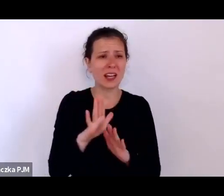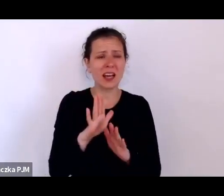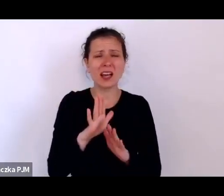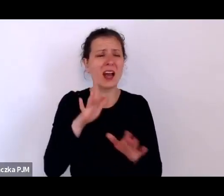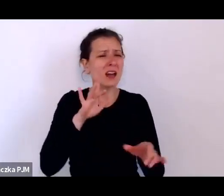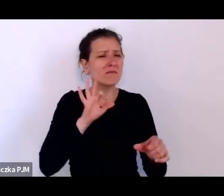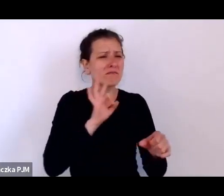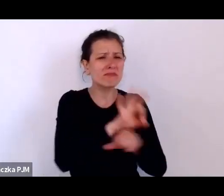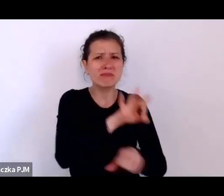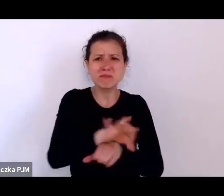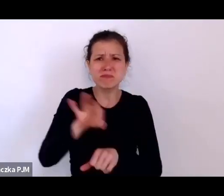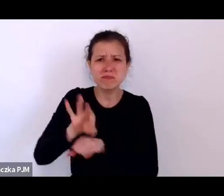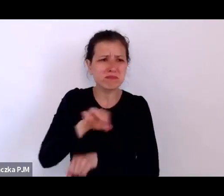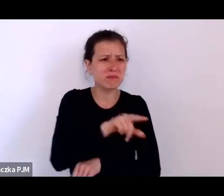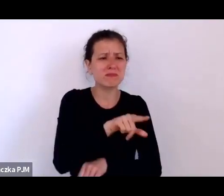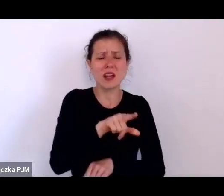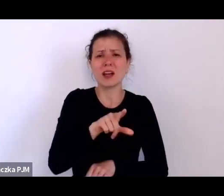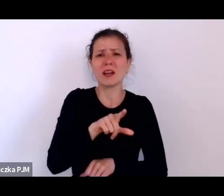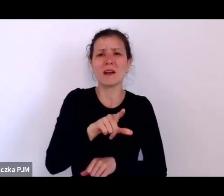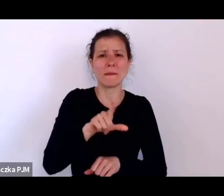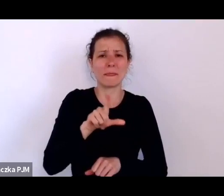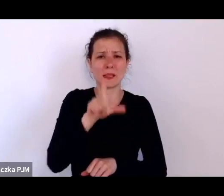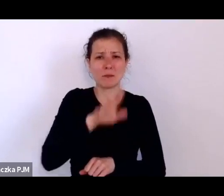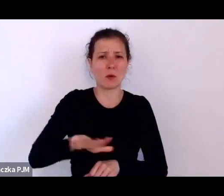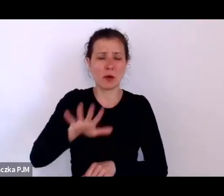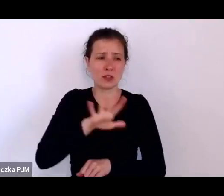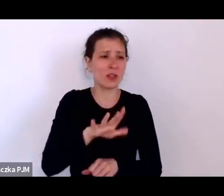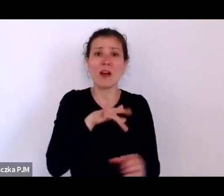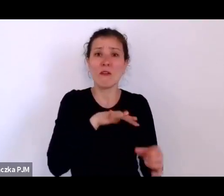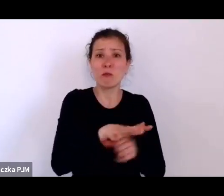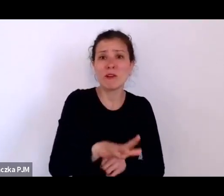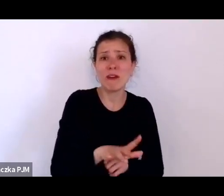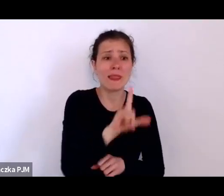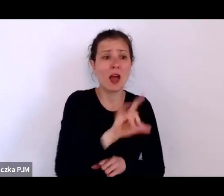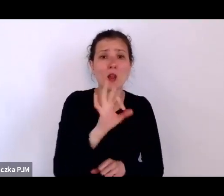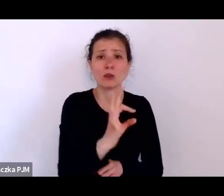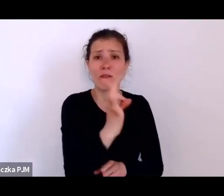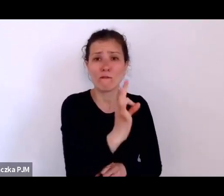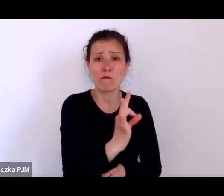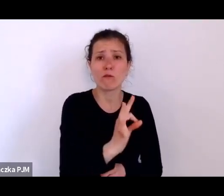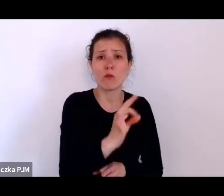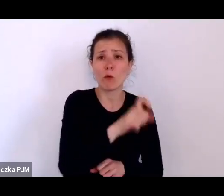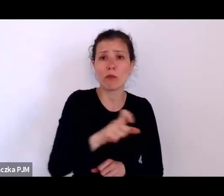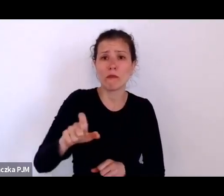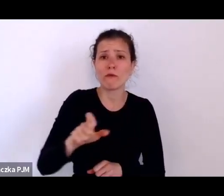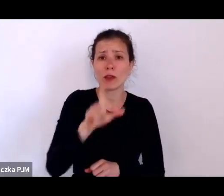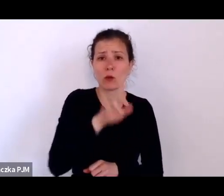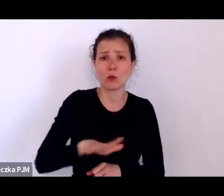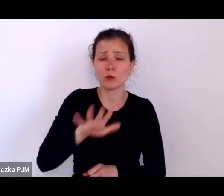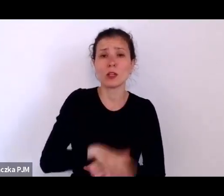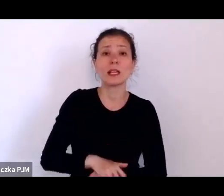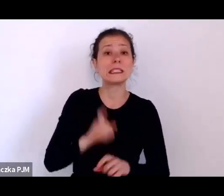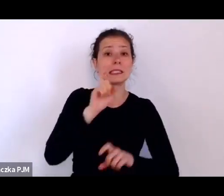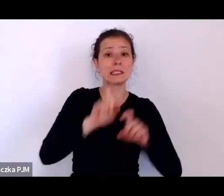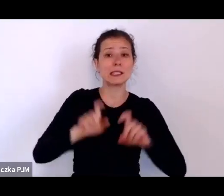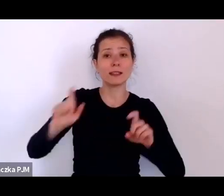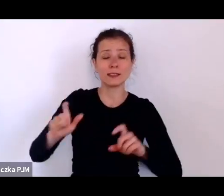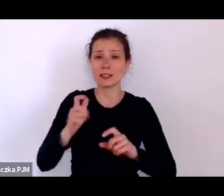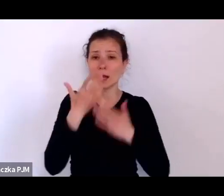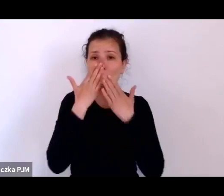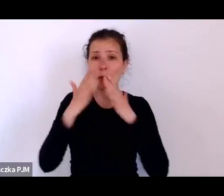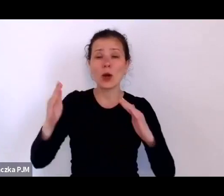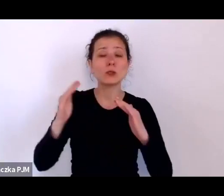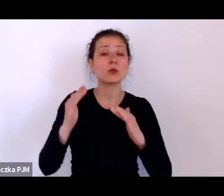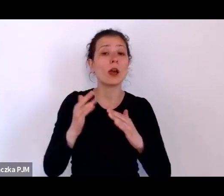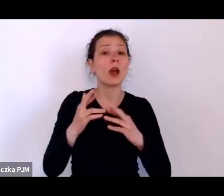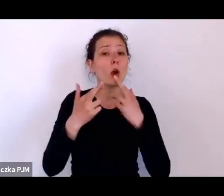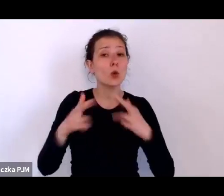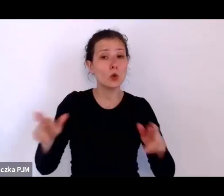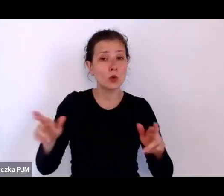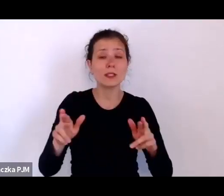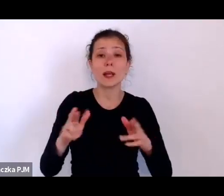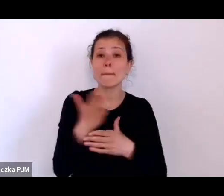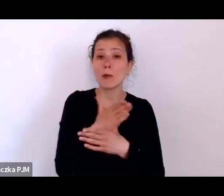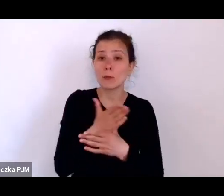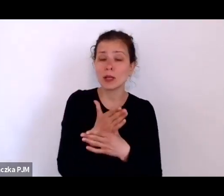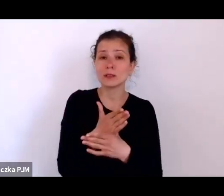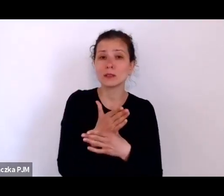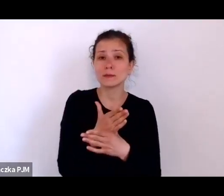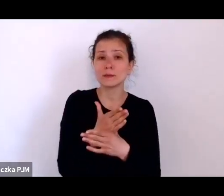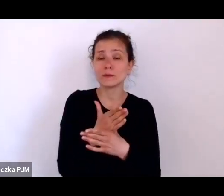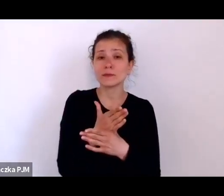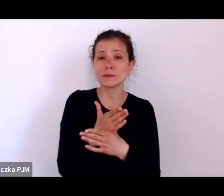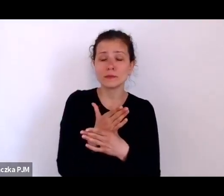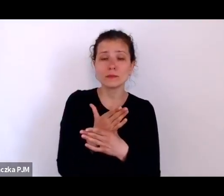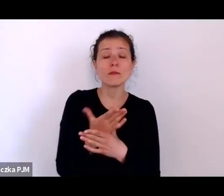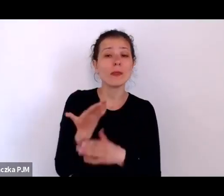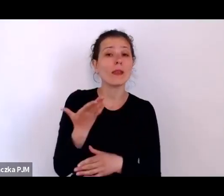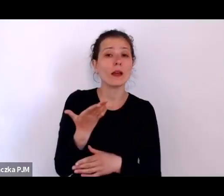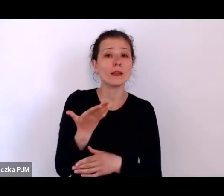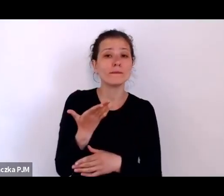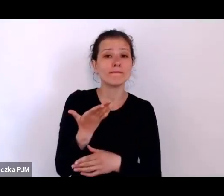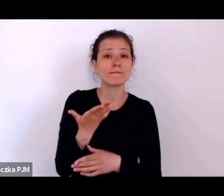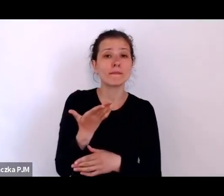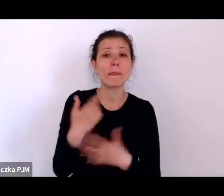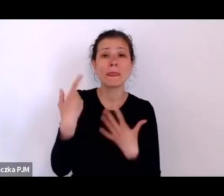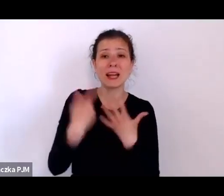pojedynczych ludzi, to taka statystyka, która pokazuje różnice między śmiertelnością w grupie